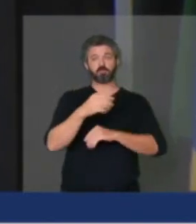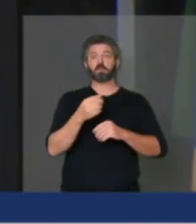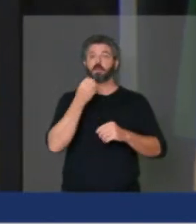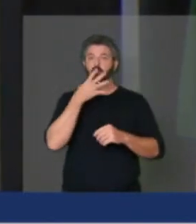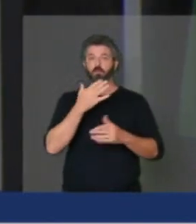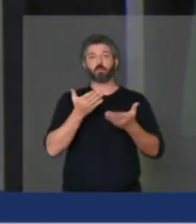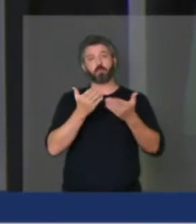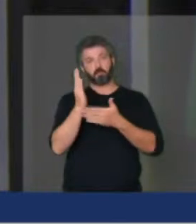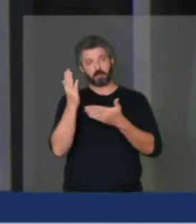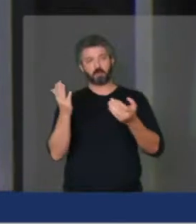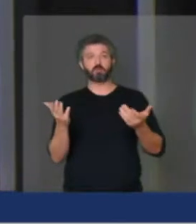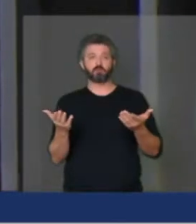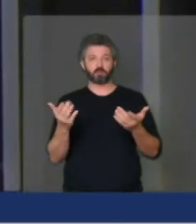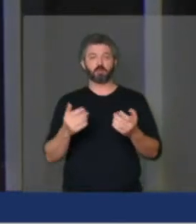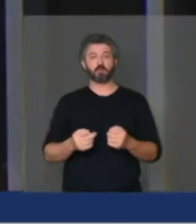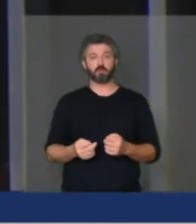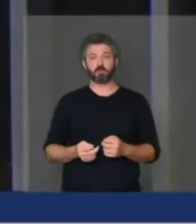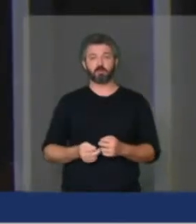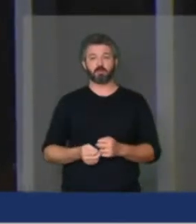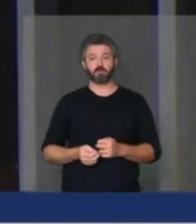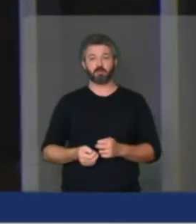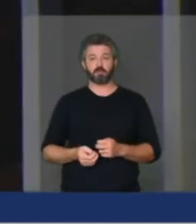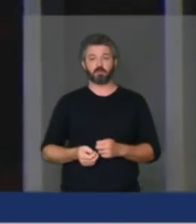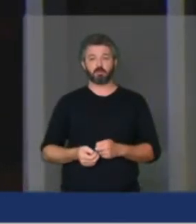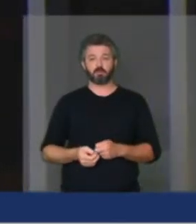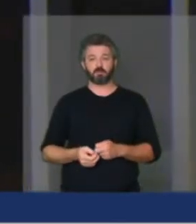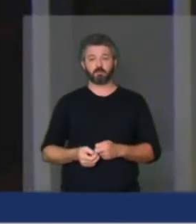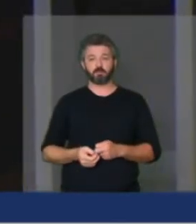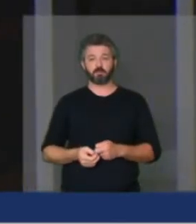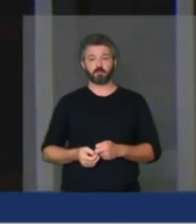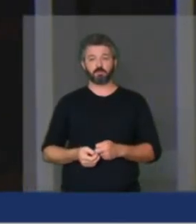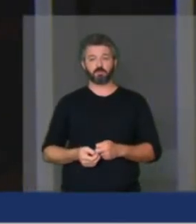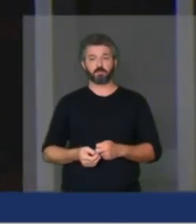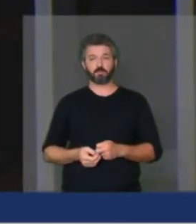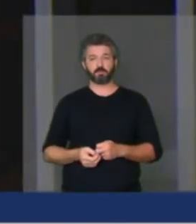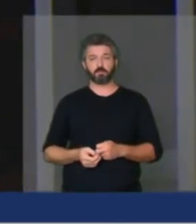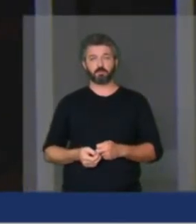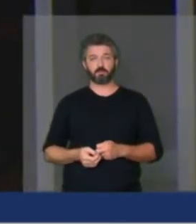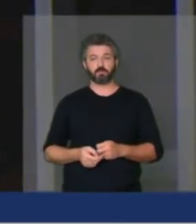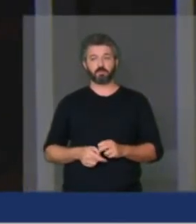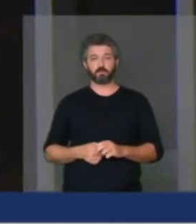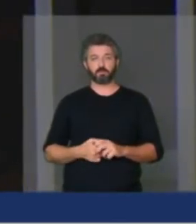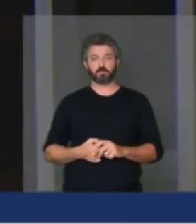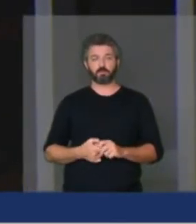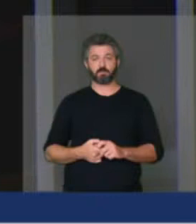FOI APROVADA... O QUE... -- [PRESIDENTE]: PARA CONCLUIR, DEPUTADO. -- [DEPUTADO]: O QUE PERMITIU ELEVAR DE 2 BILHÕES PARA 7 MILHÕES DE REAIS O